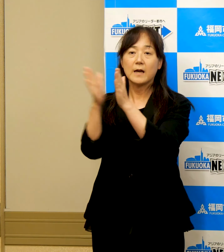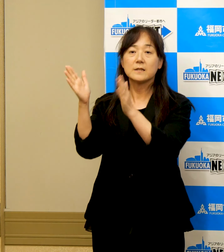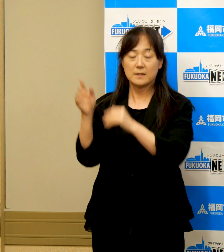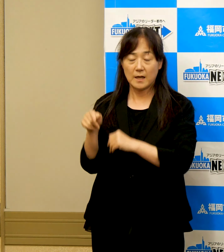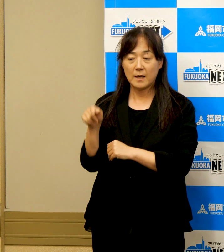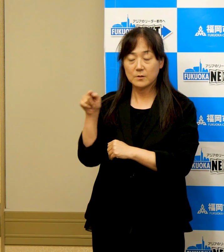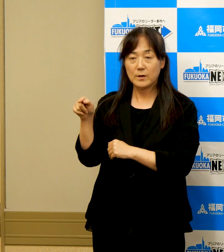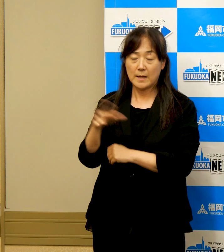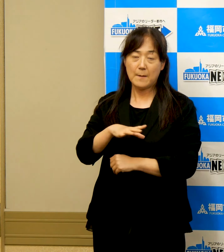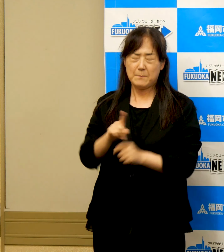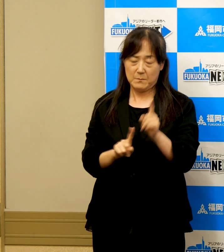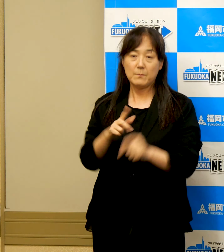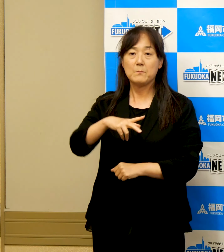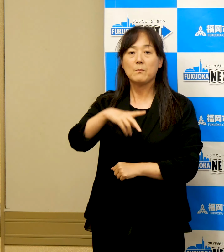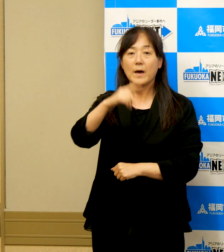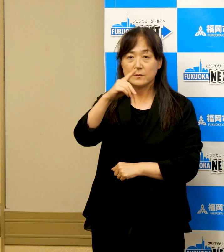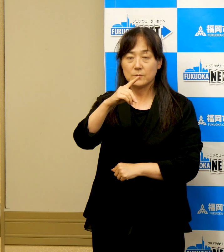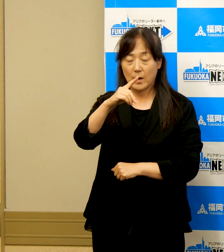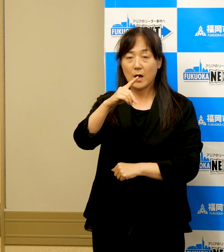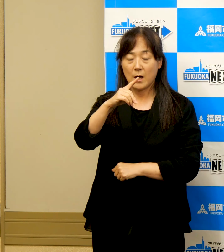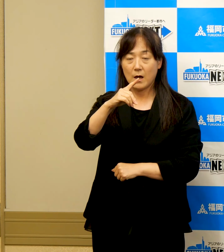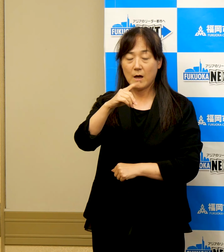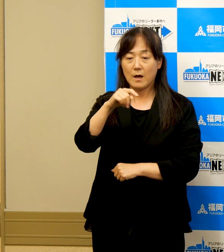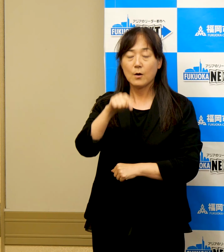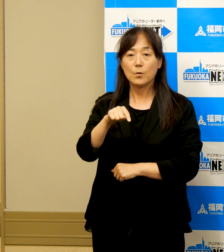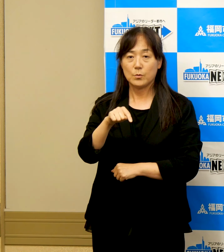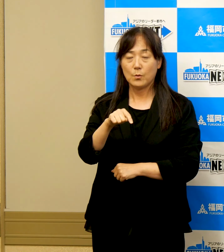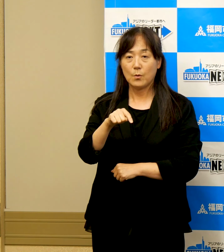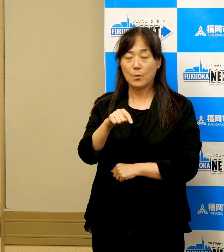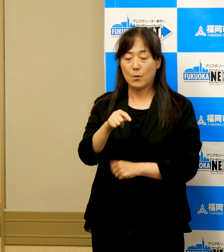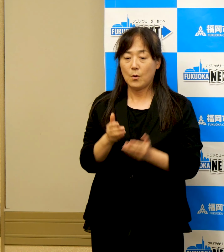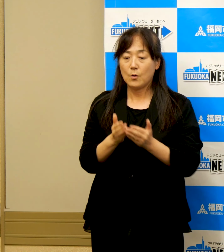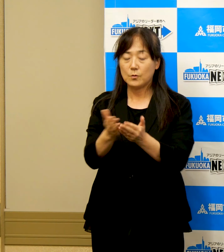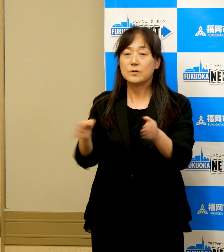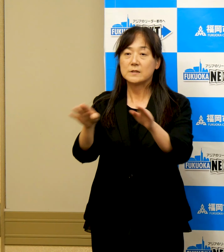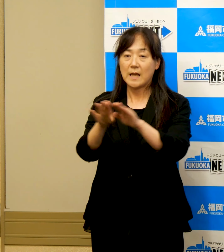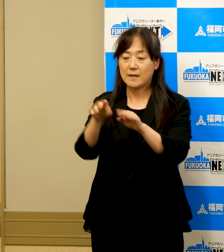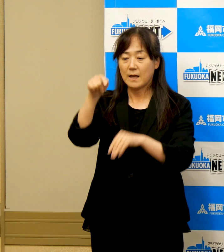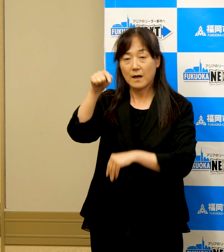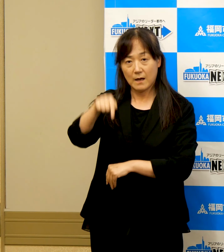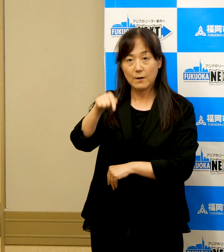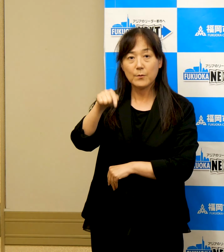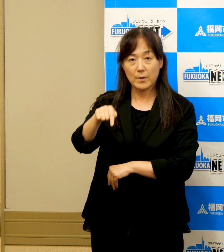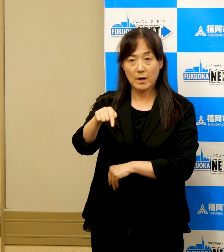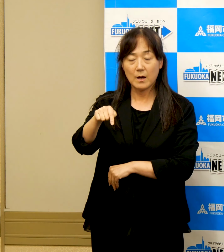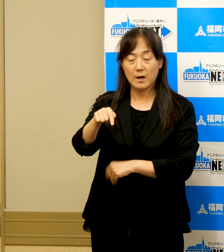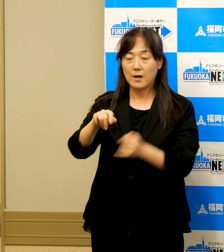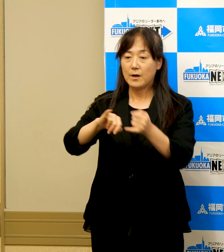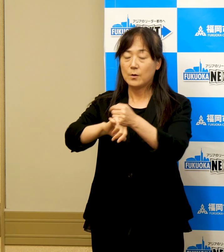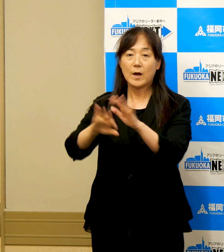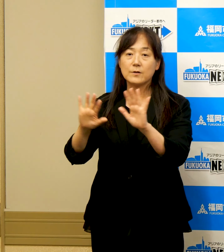それでまずは では早速クルーズセンターについてはですね 予約なしで受け入れることが